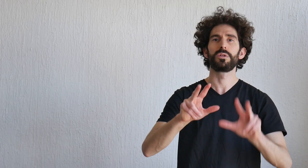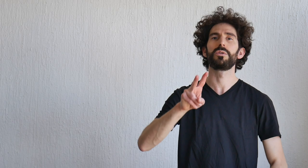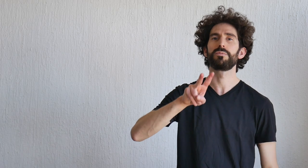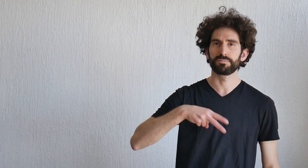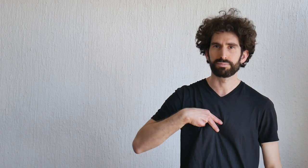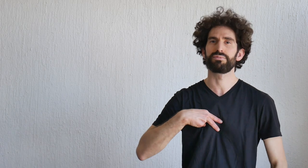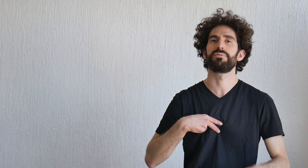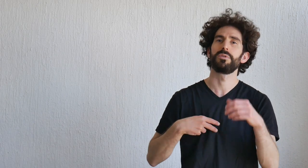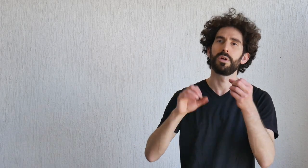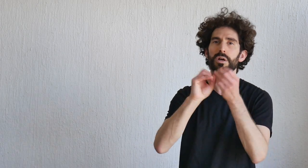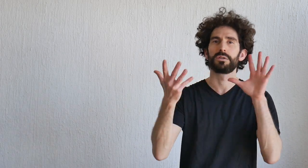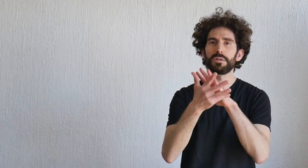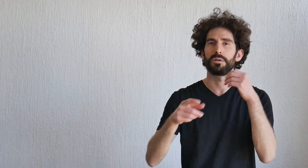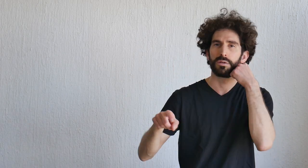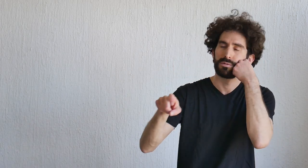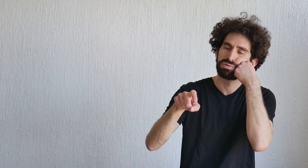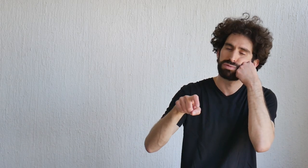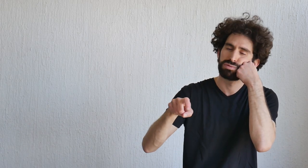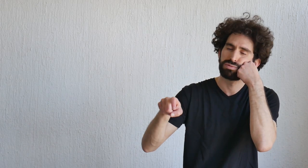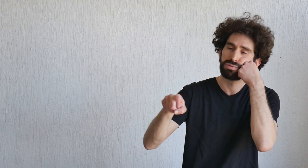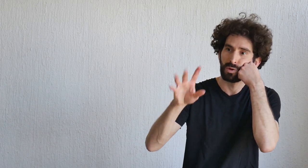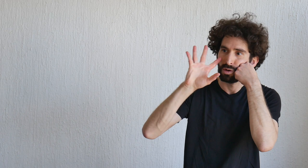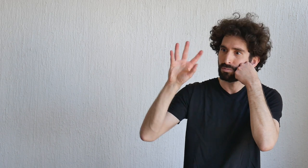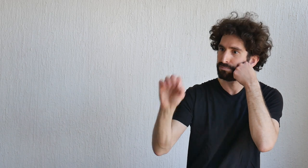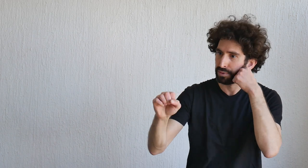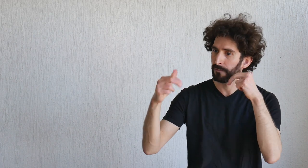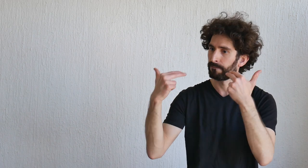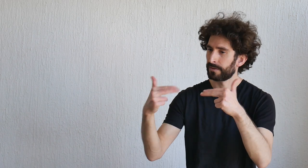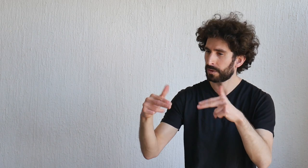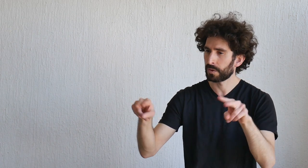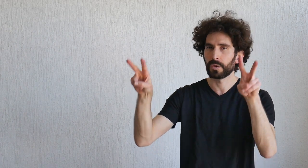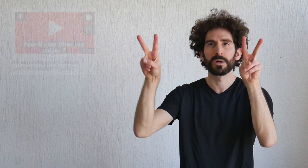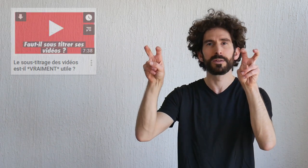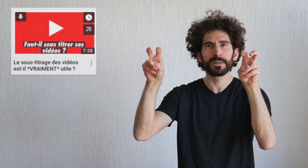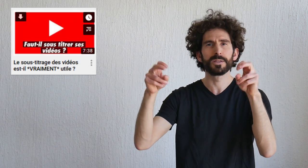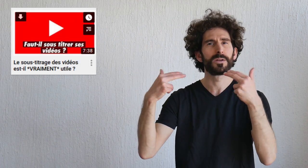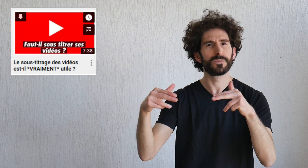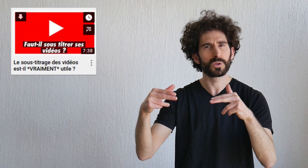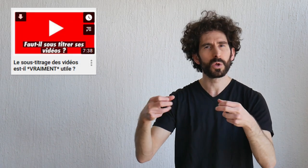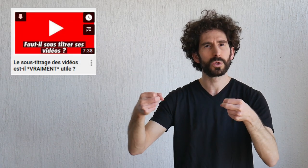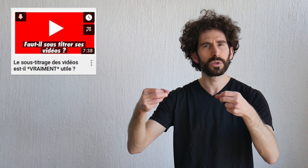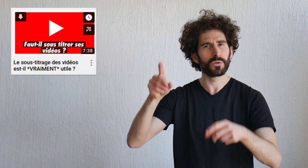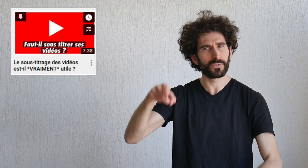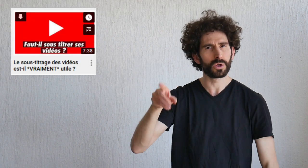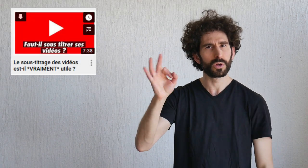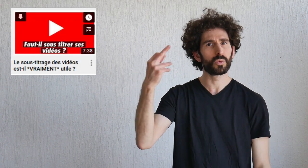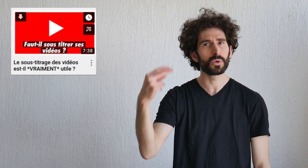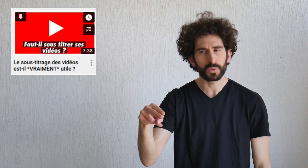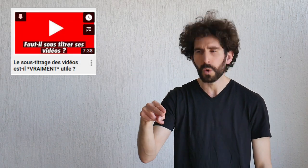Je surfais sur Internet lorsque j'ai aperçu une vidéo titrée "Le sous-titrage des vidéos est-il utile ?".